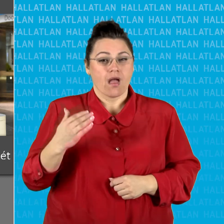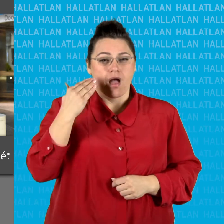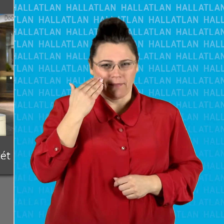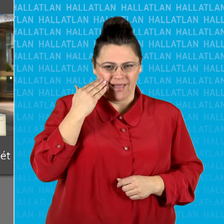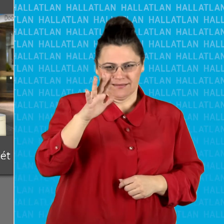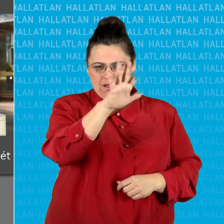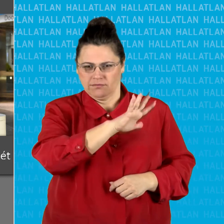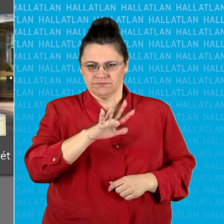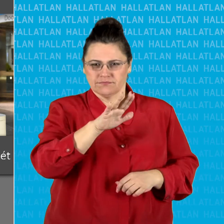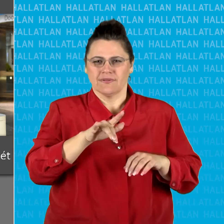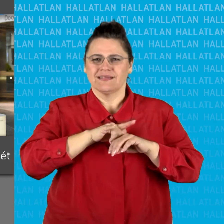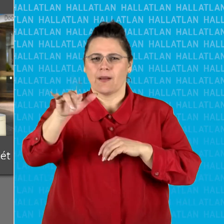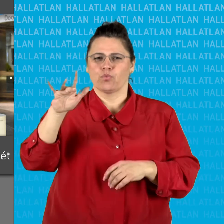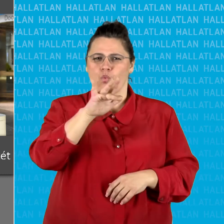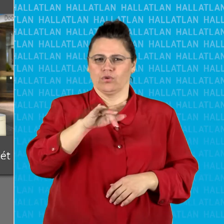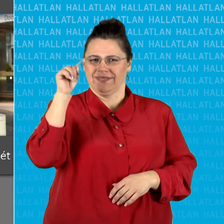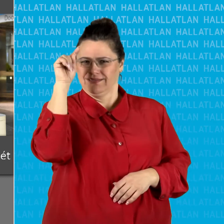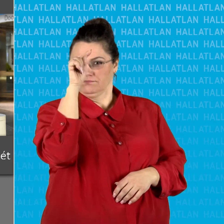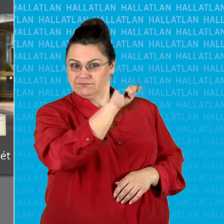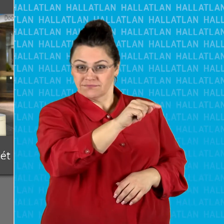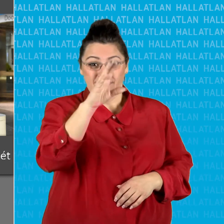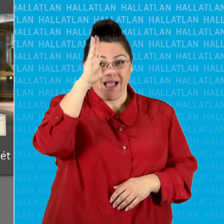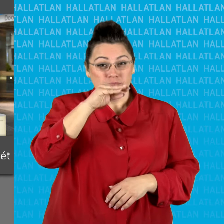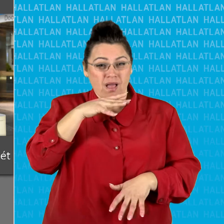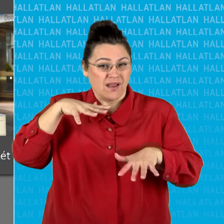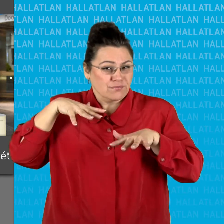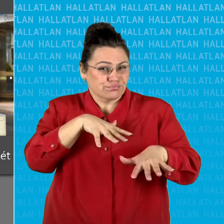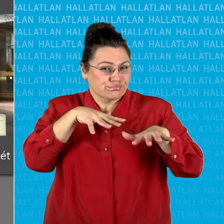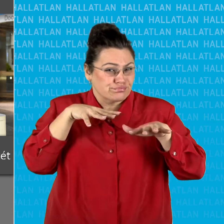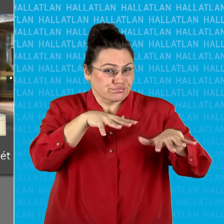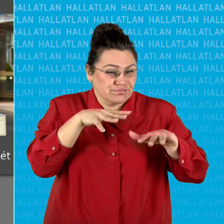Az amerikai repülőtereken tüntetések is voltak ellene,